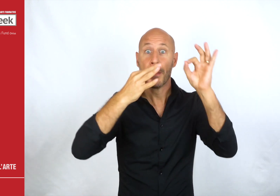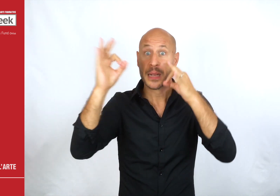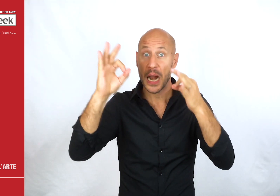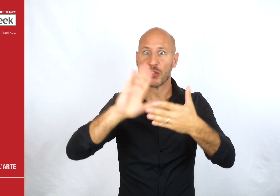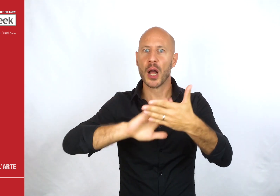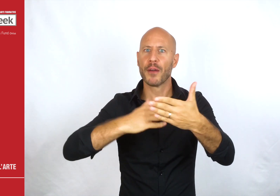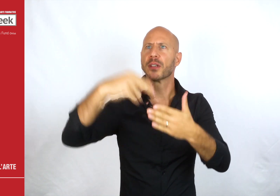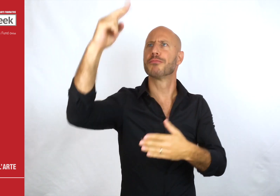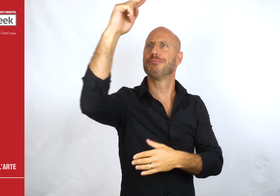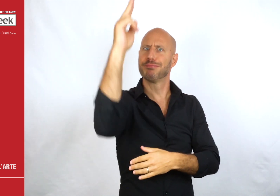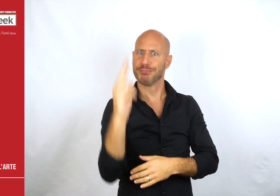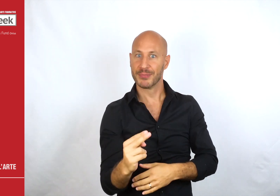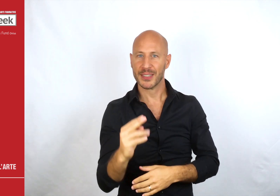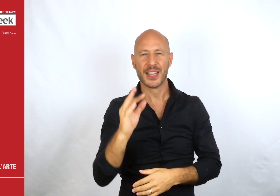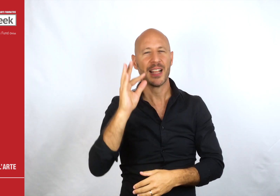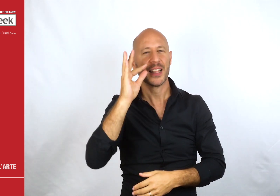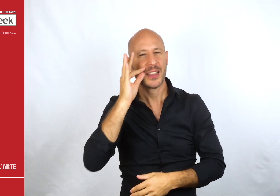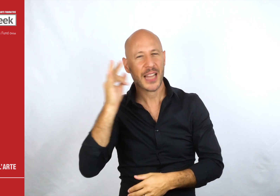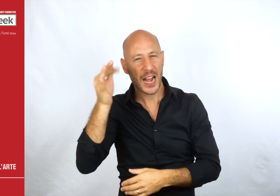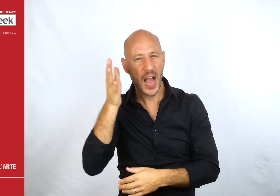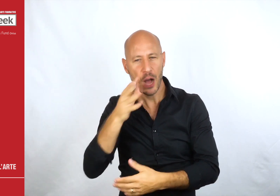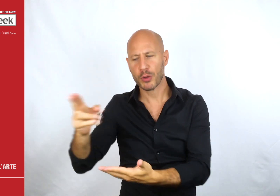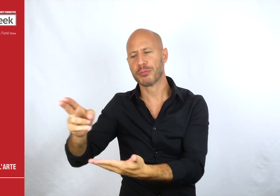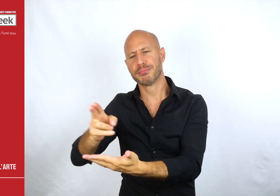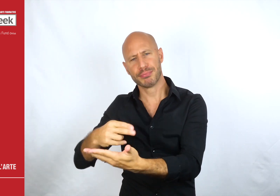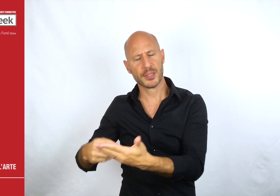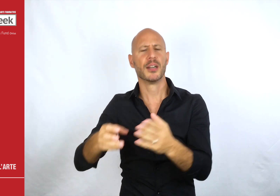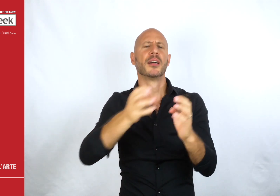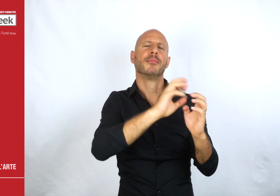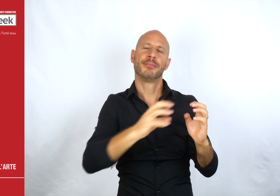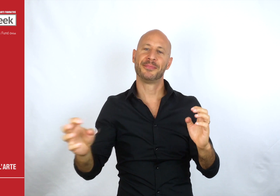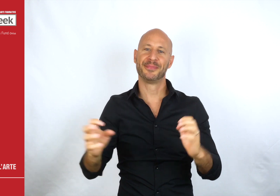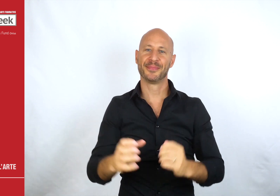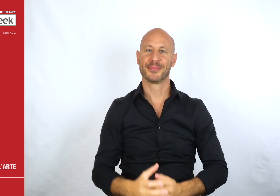in un affresco di Michelangelo, negli acquerelli di Dalì e in tante altre opere.